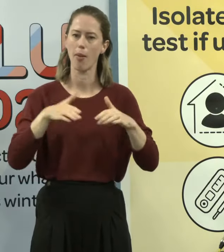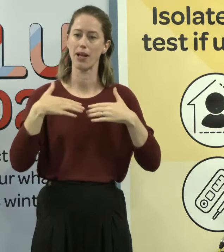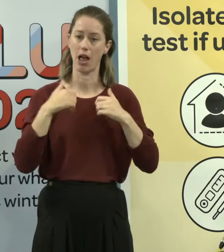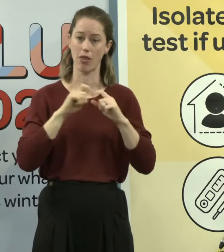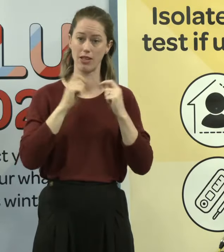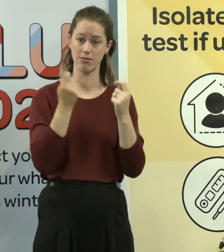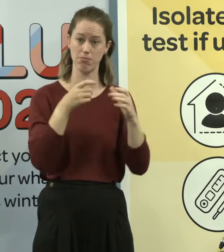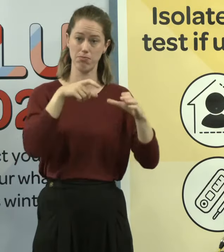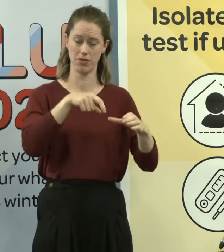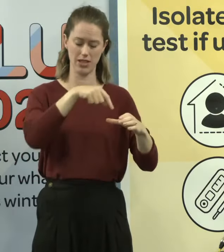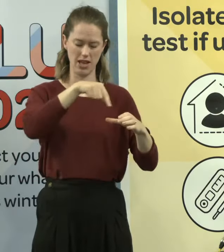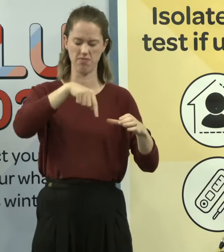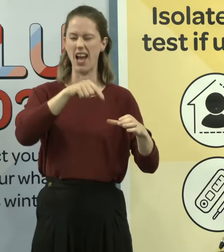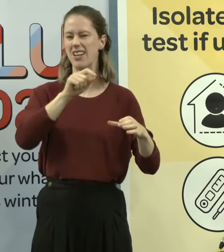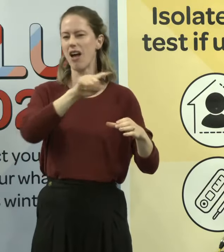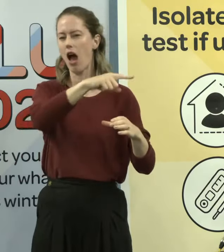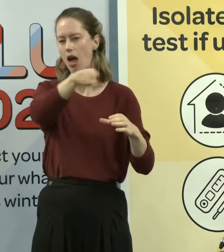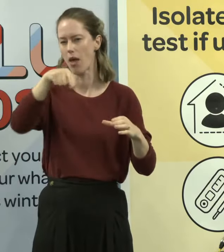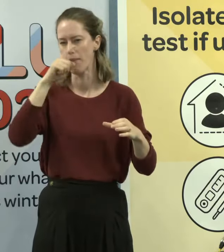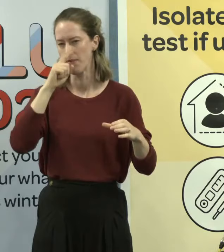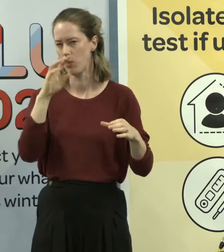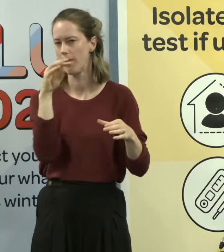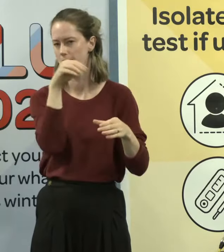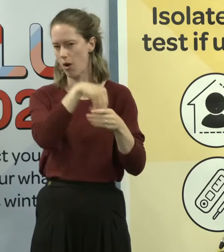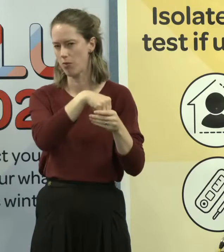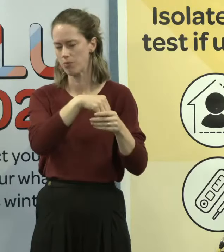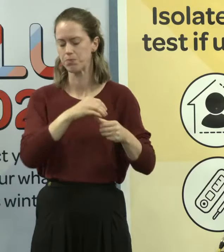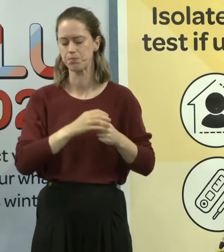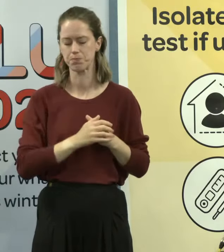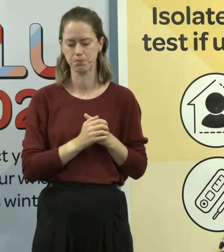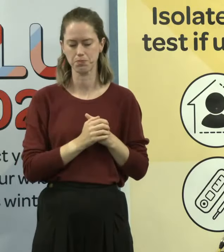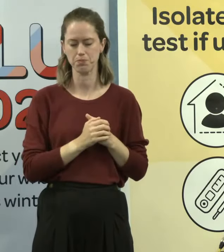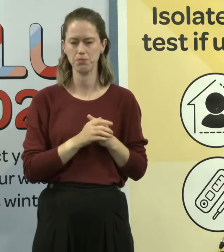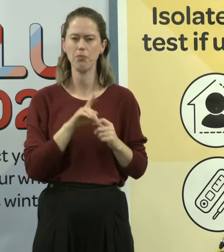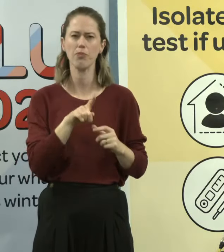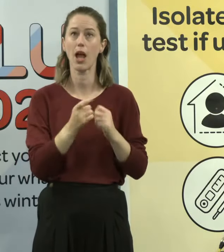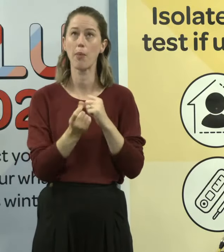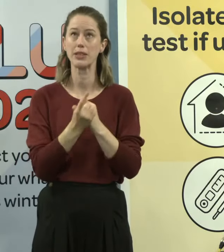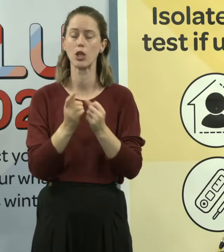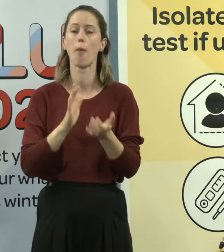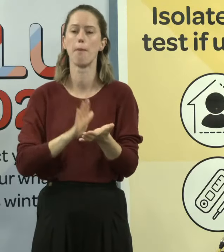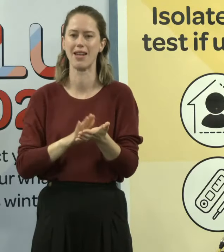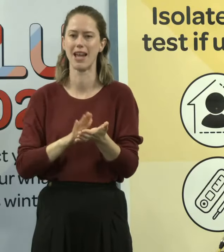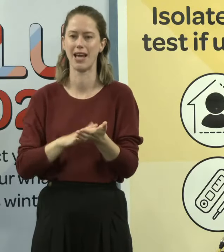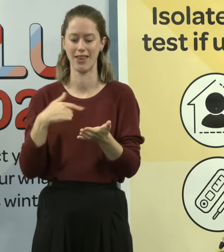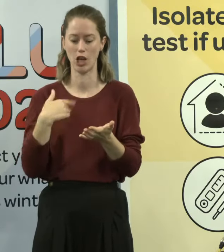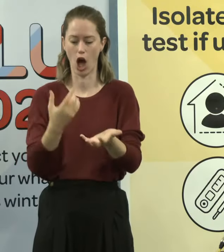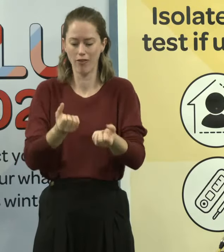tera wiki ka ttohu koe kia neke